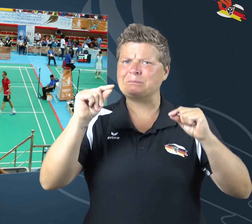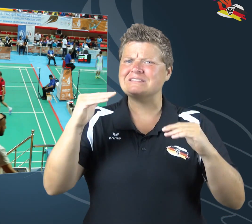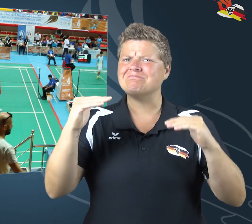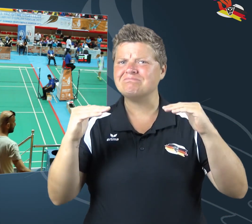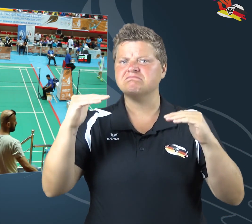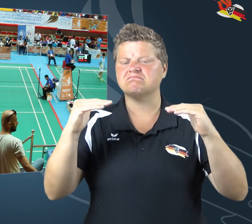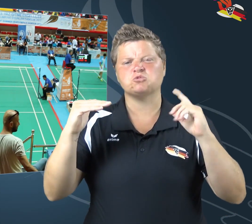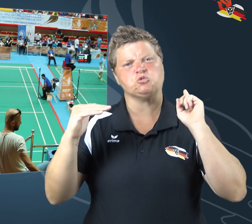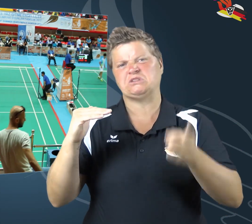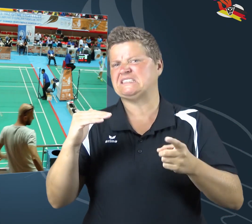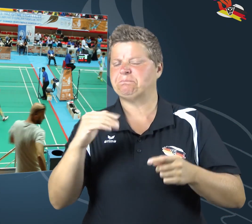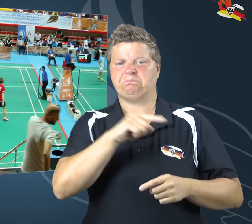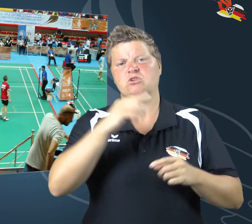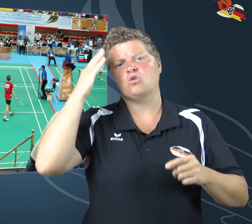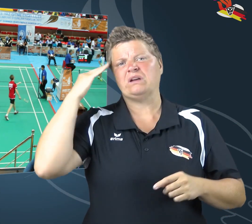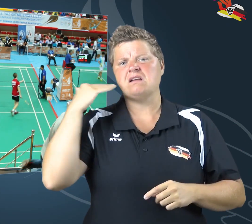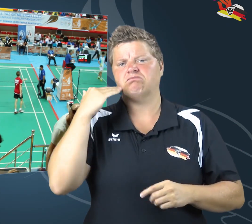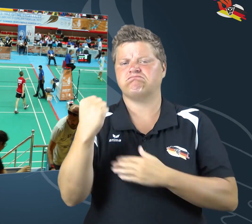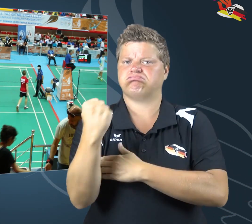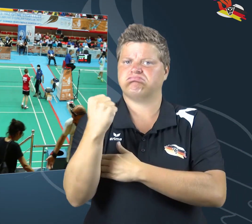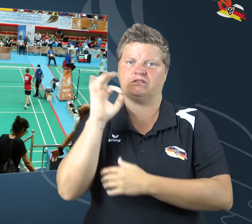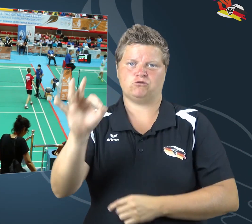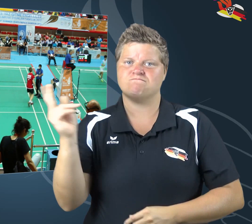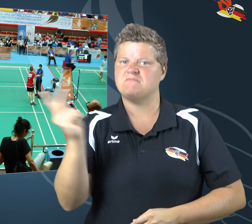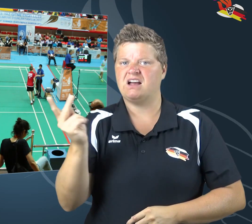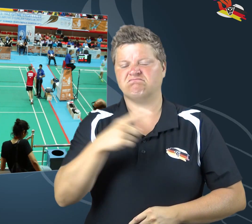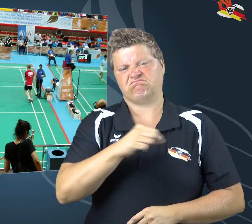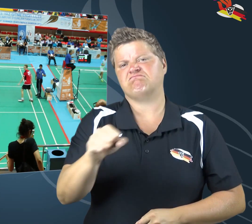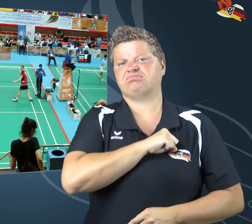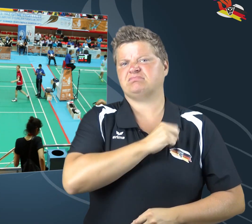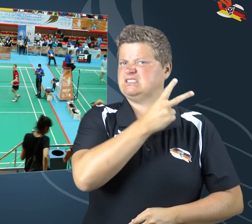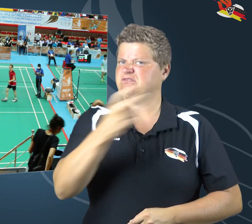Im Doppel traten Witte und Burike gegen die Koreaner Shin/Woo an